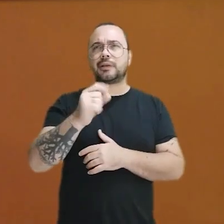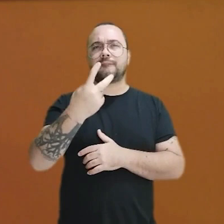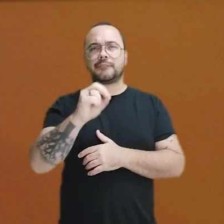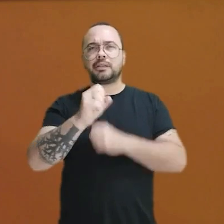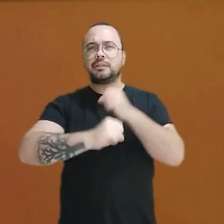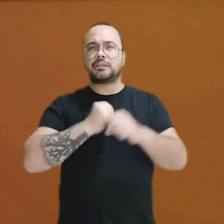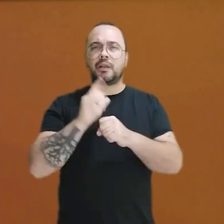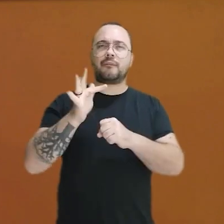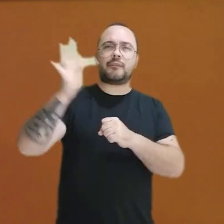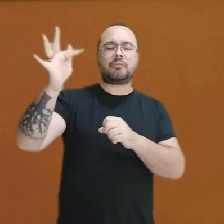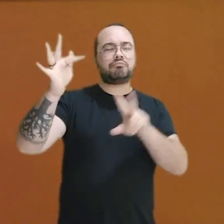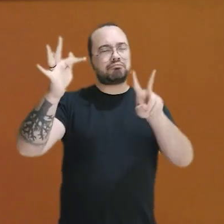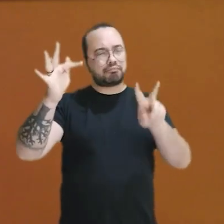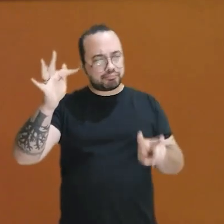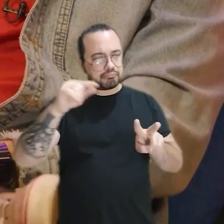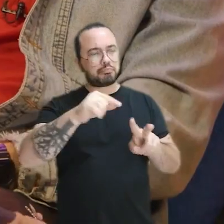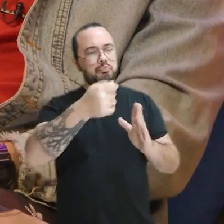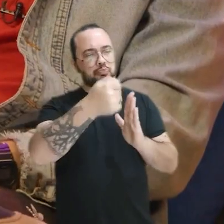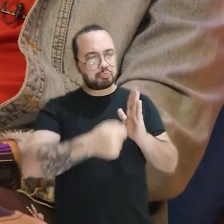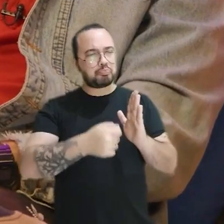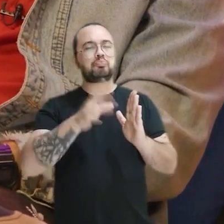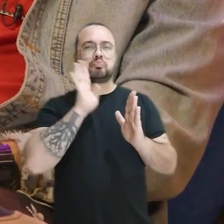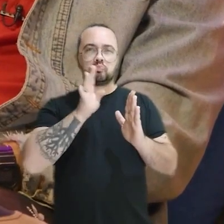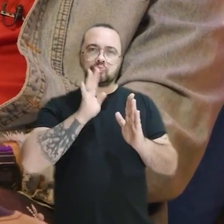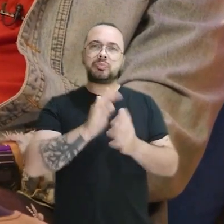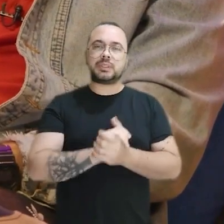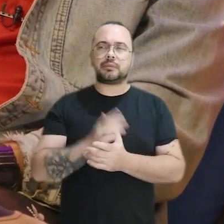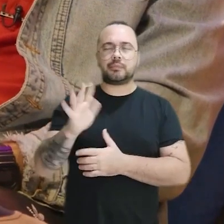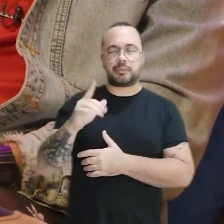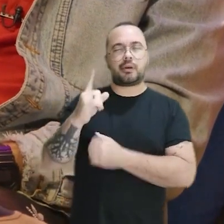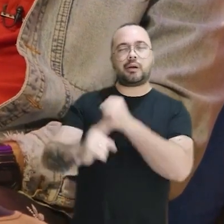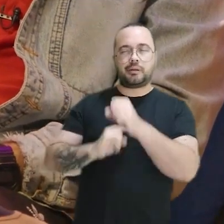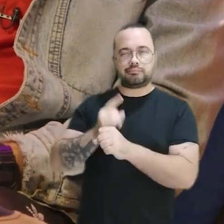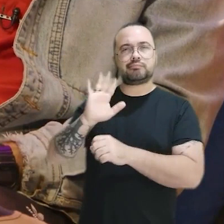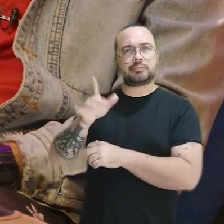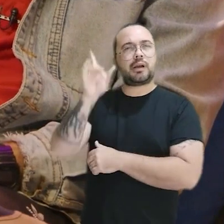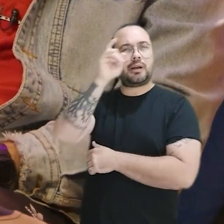a gente ainda consiga ler e achar engraçado e legal. Sim, na verdade, daqui a um ano, já é difícil hoje em dia,